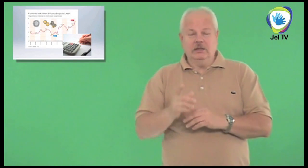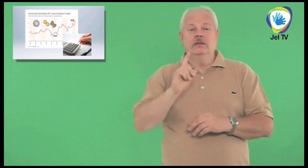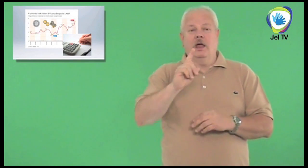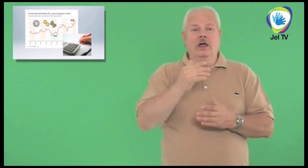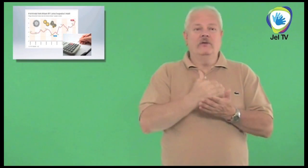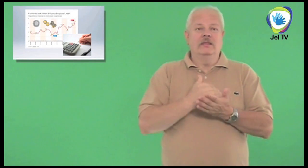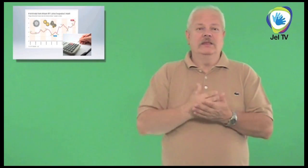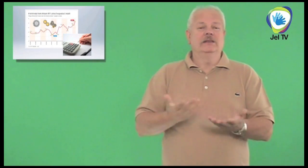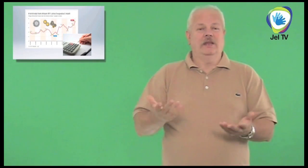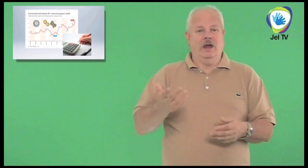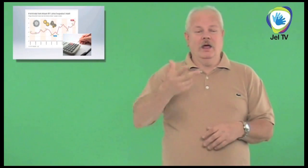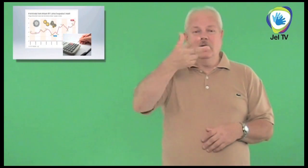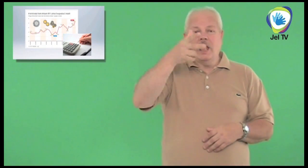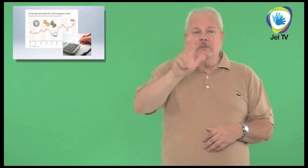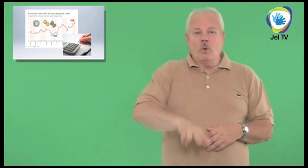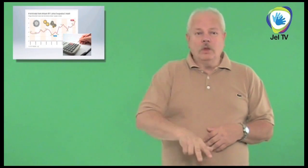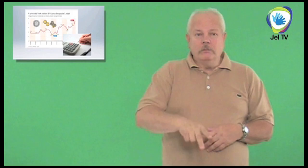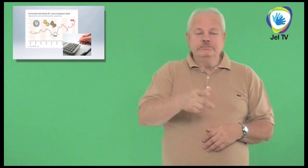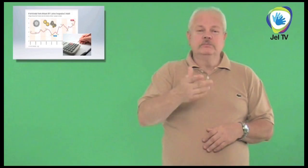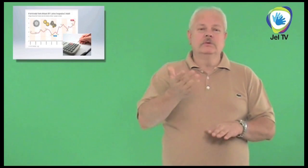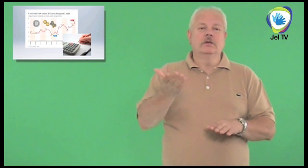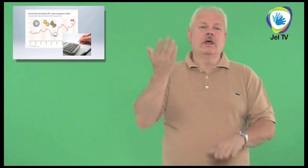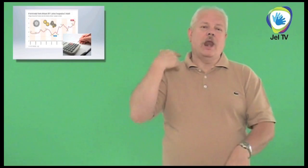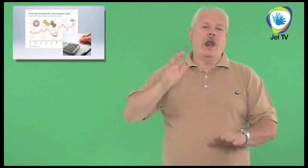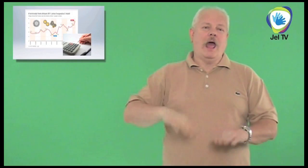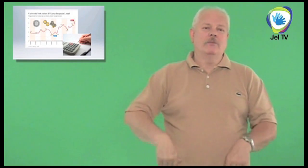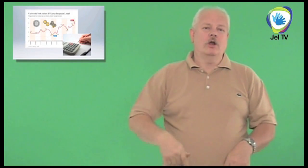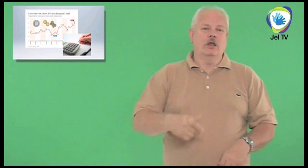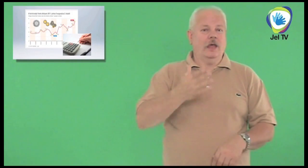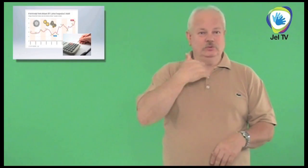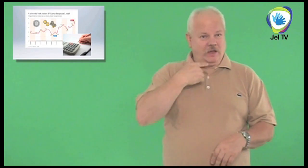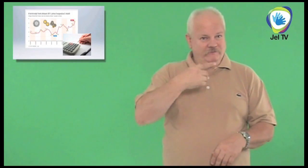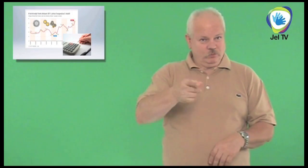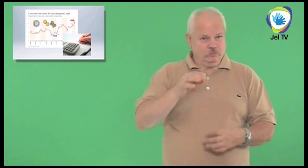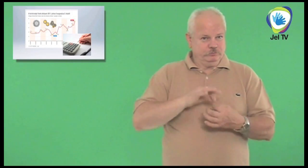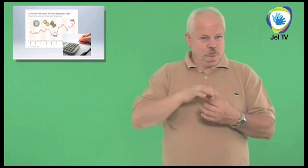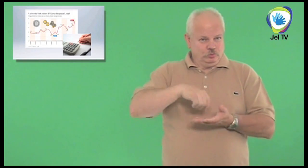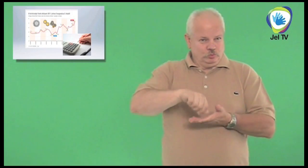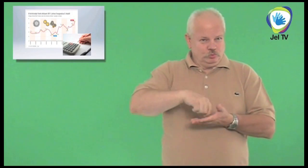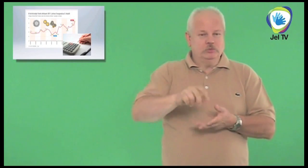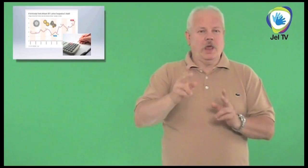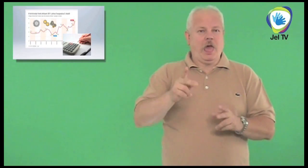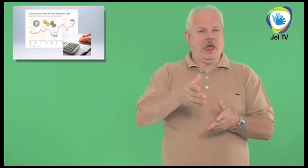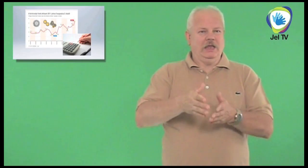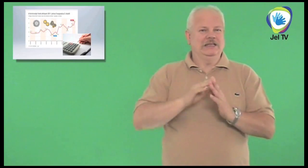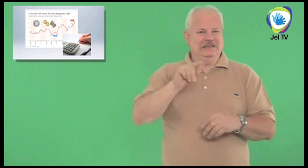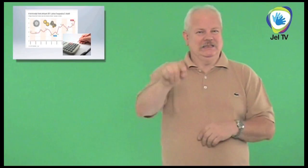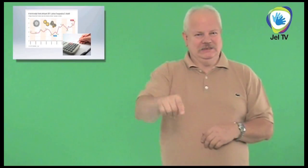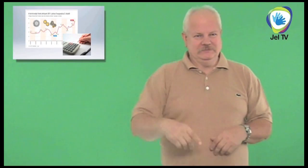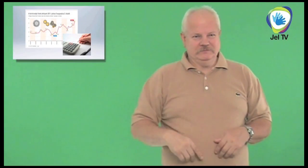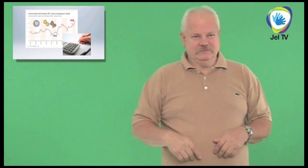De a feltétel: 3 hónapos elmaradás nem volt, pontosan van fizetve a hitel, lehet kérni az árfolyamrögzítést.